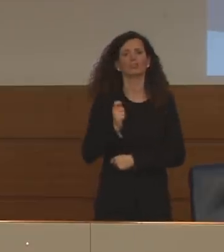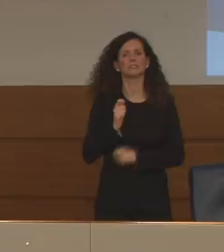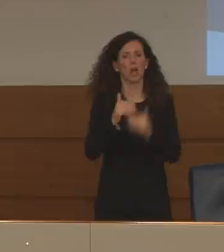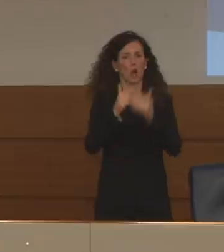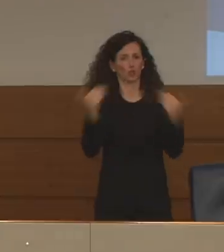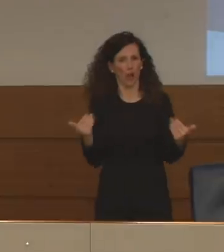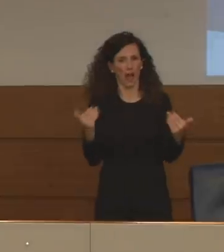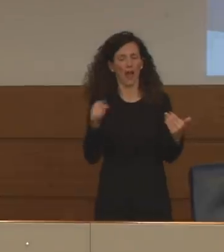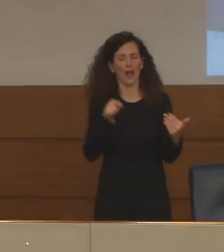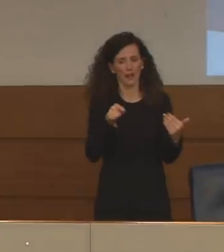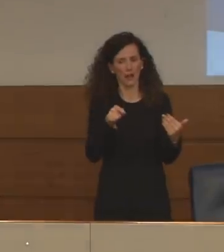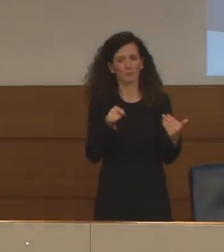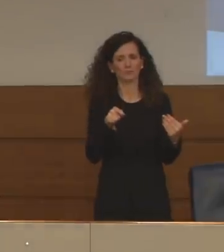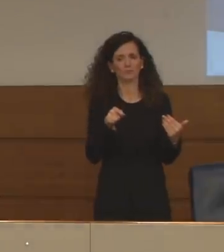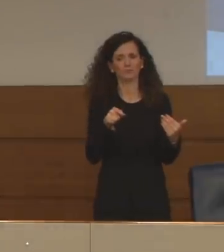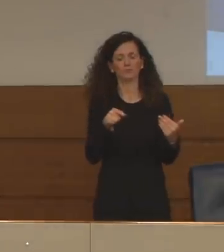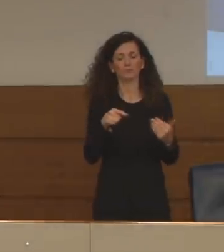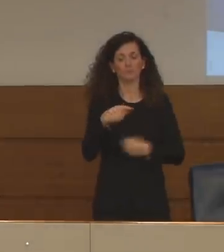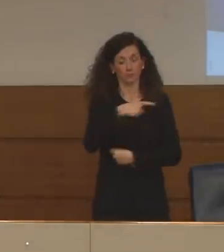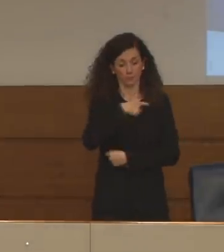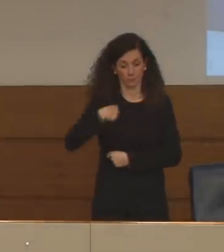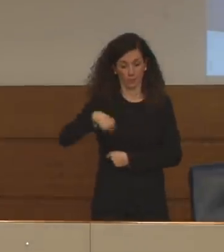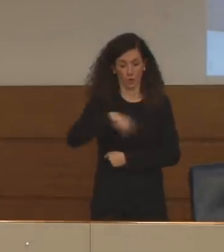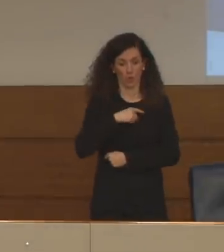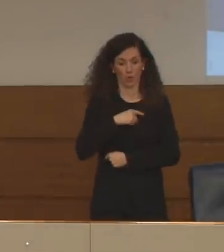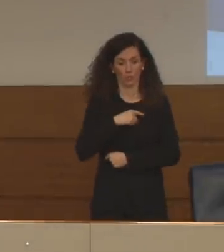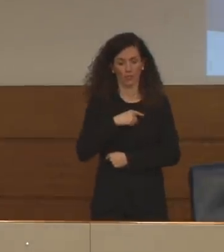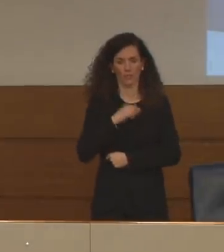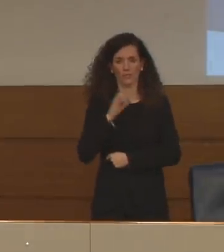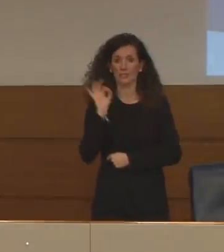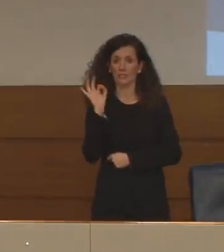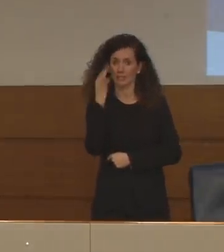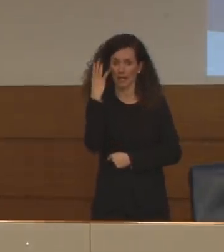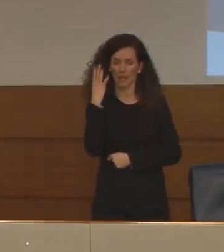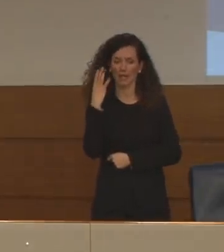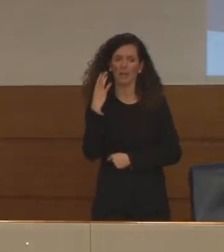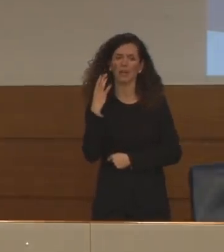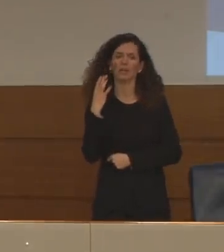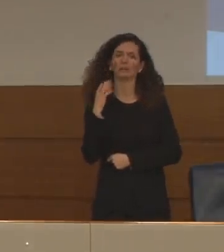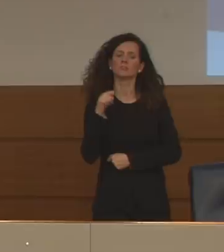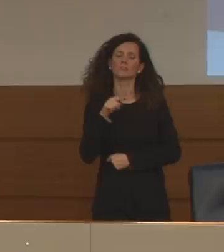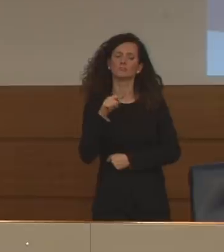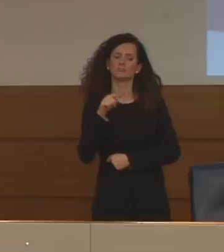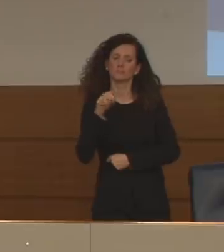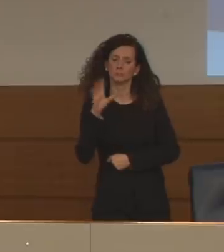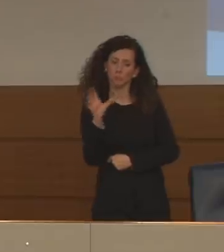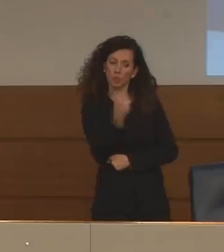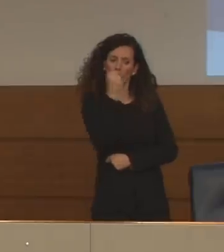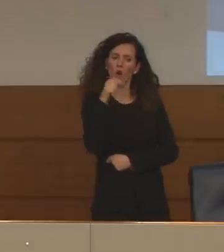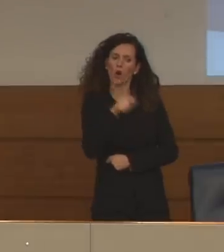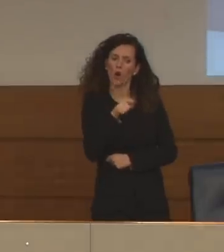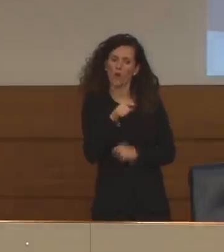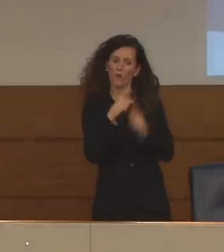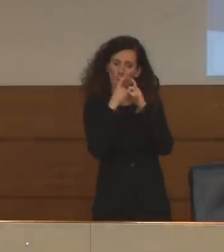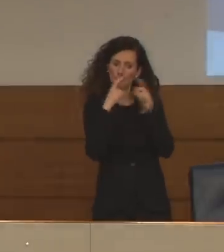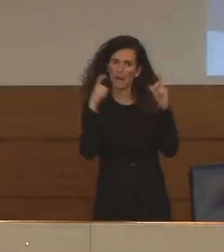noi se dovessimo trovare delle mascherine che sono ferme in dogana